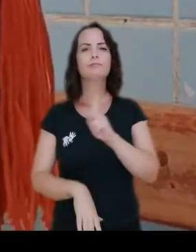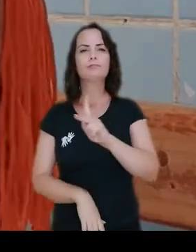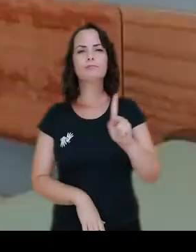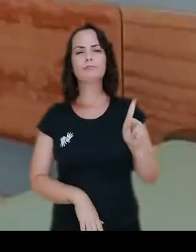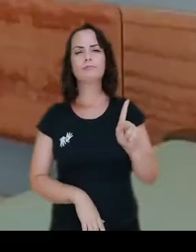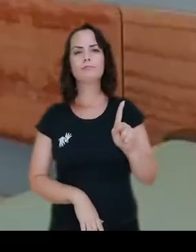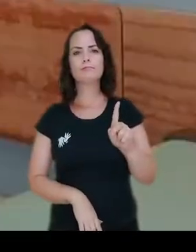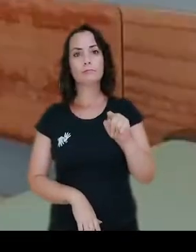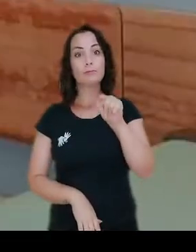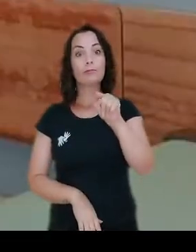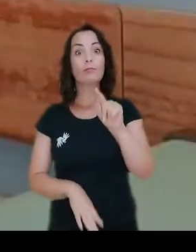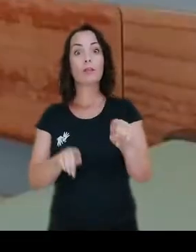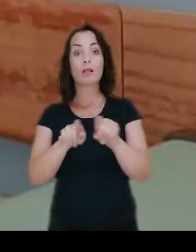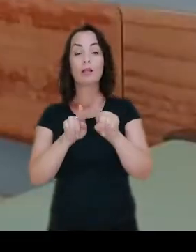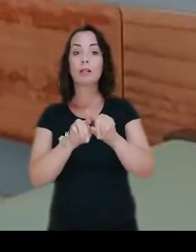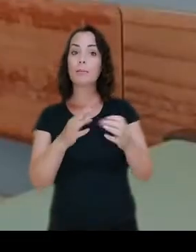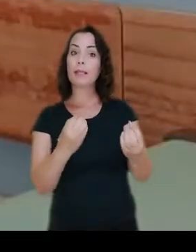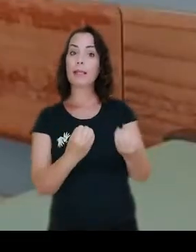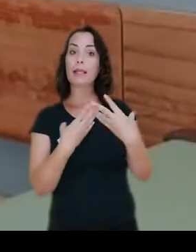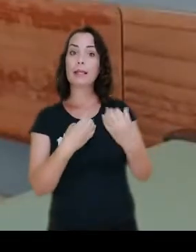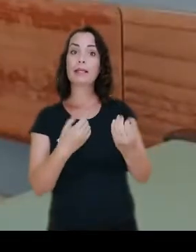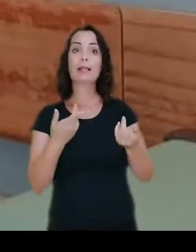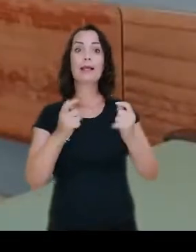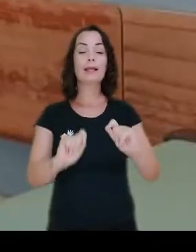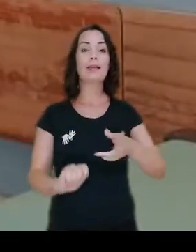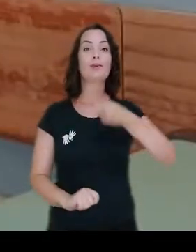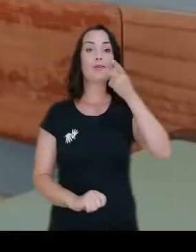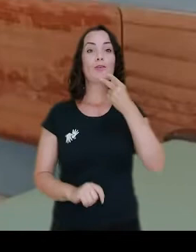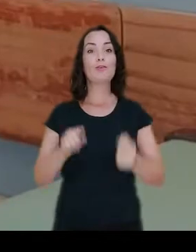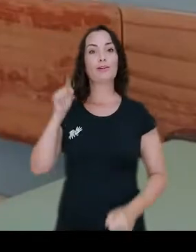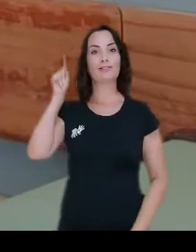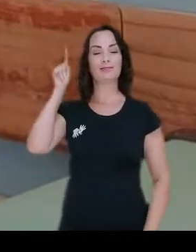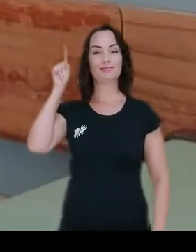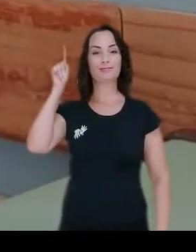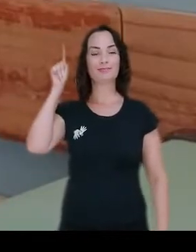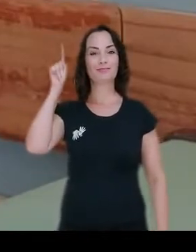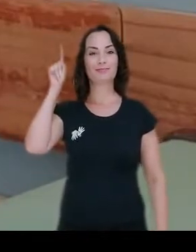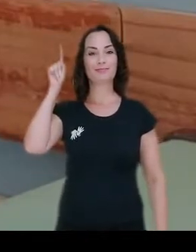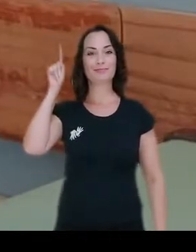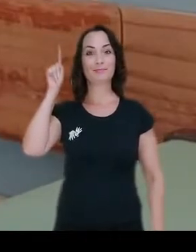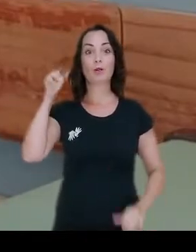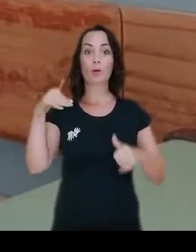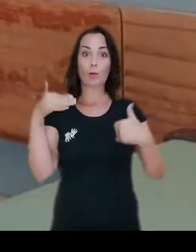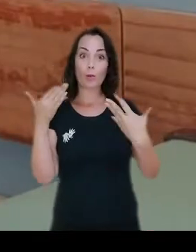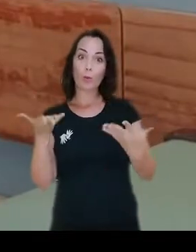que podemos dizer “Nice to meet you!” quando conhecemos alguém,